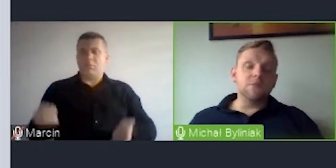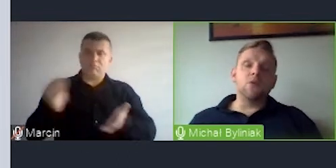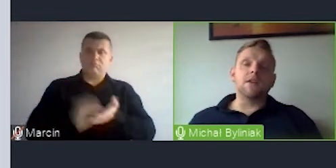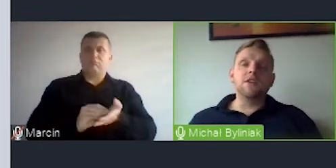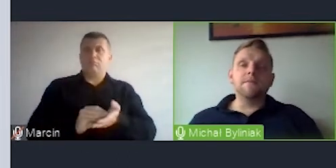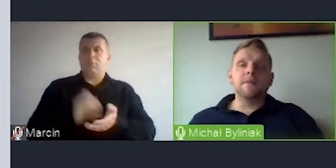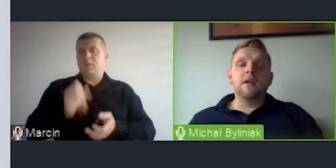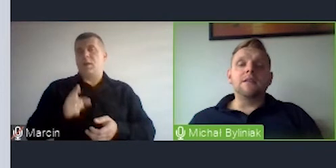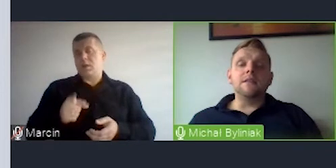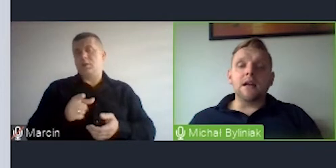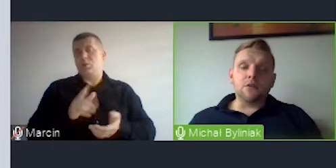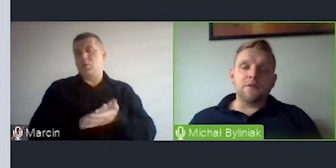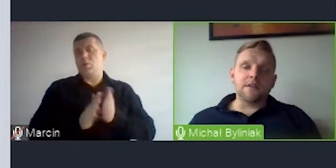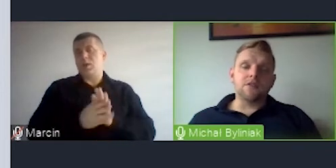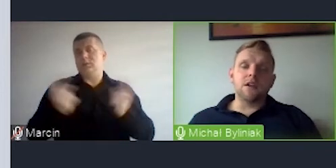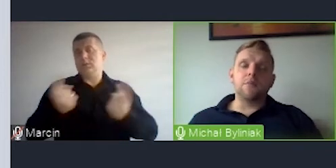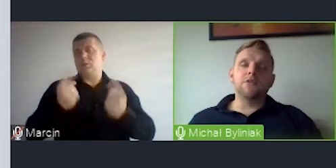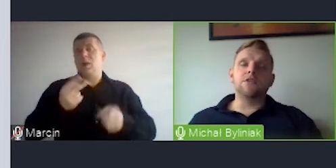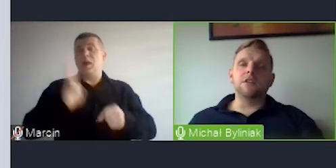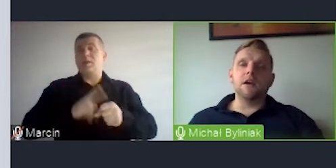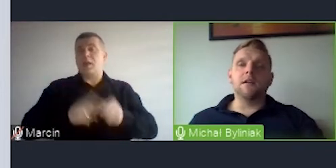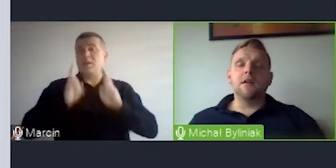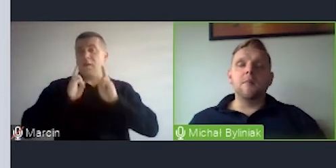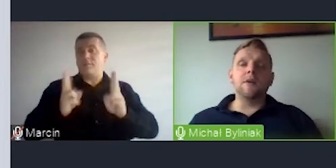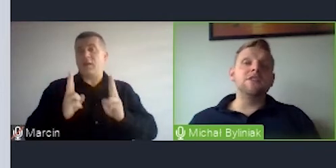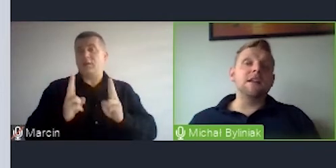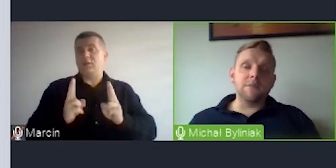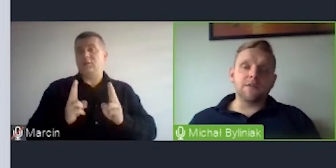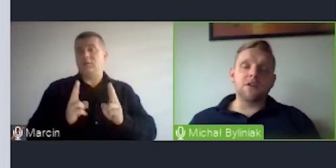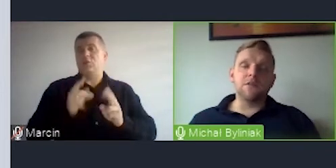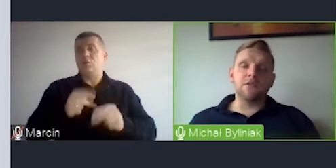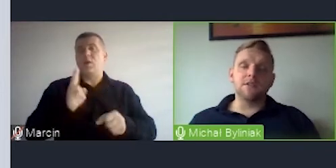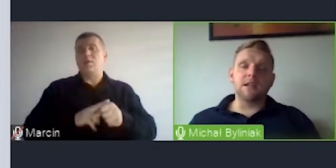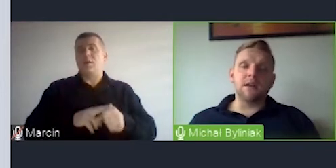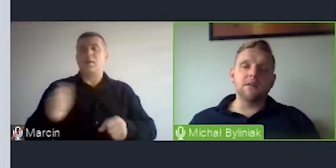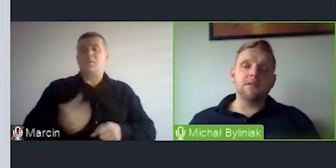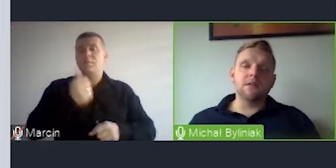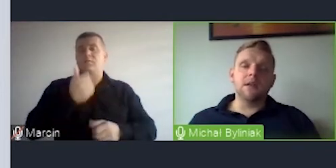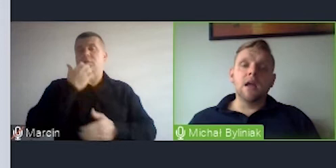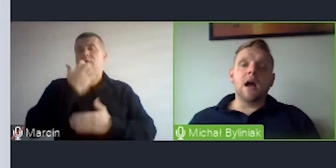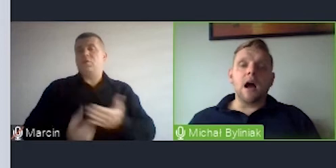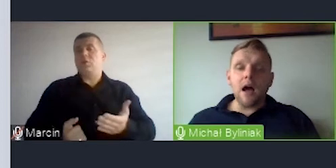W takim układzie data faktycznego poniesienia będzie data pierwszego wykorzystania